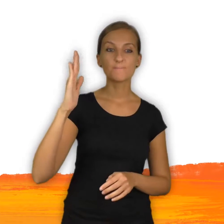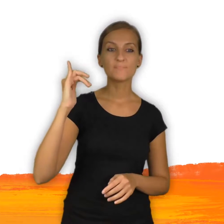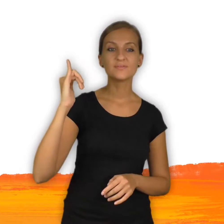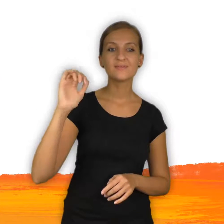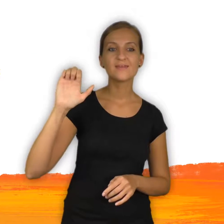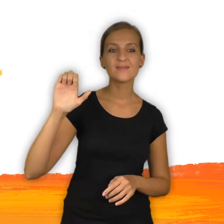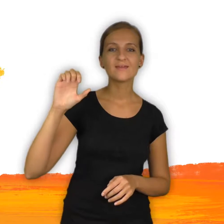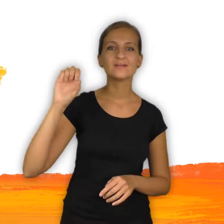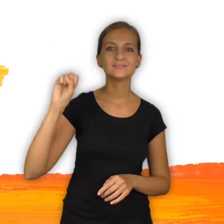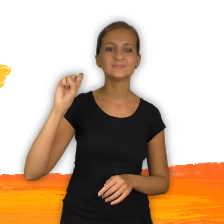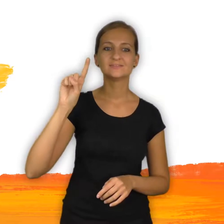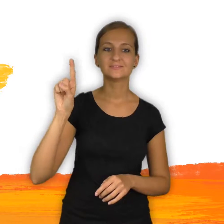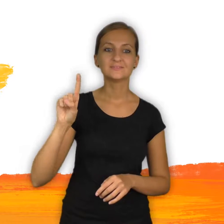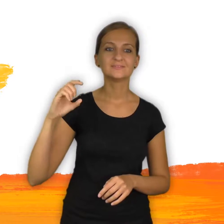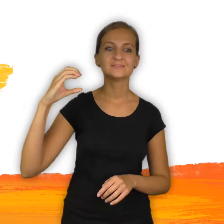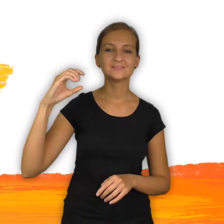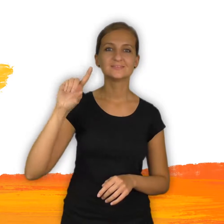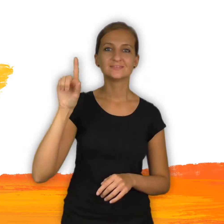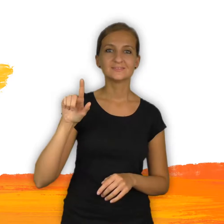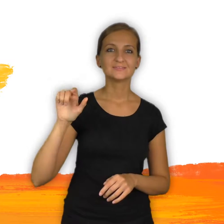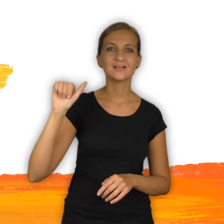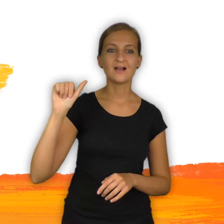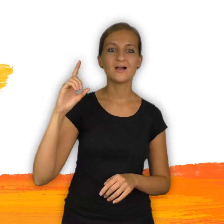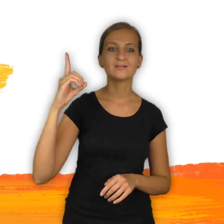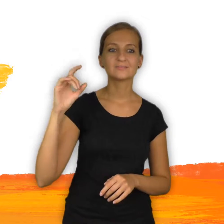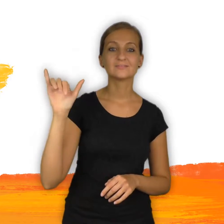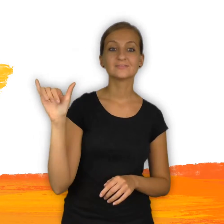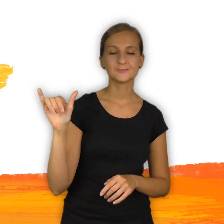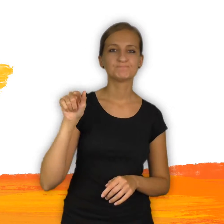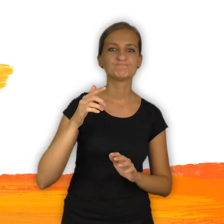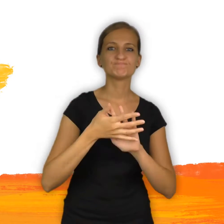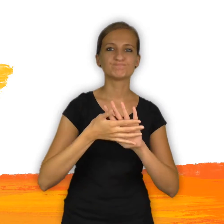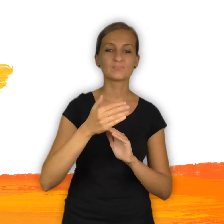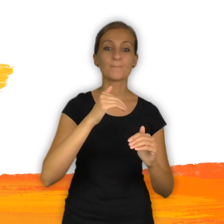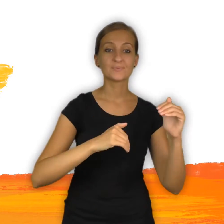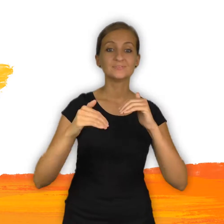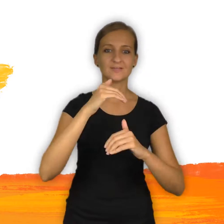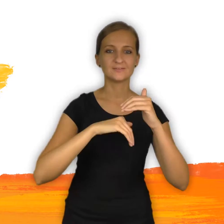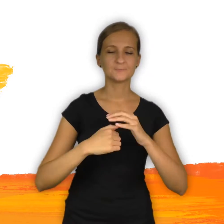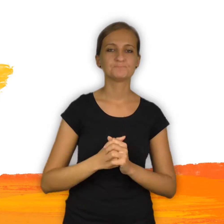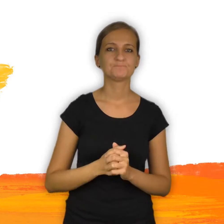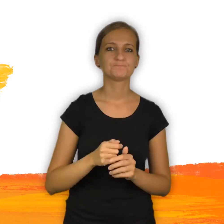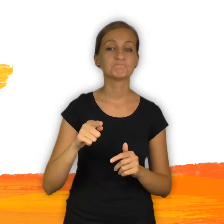Bieszczady.